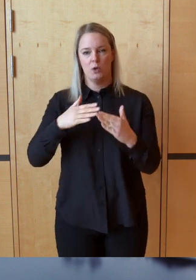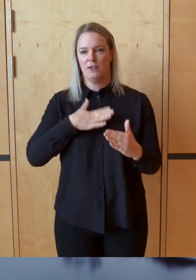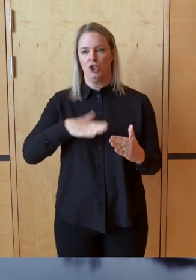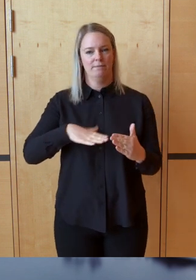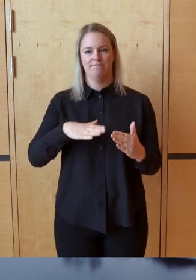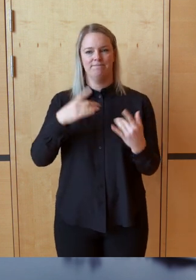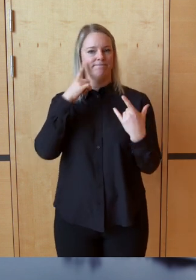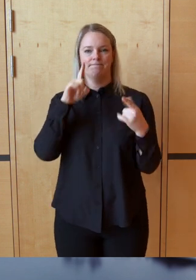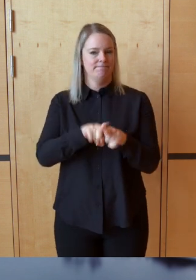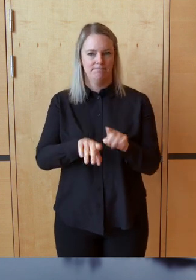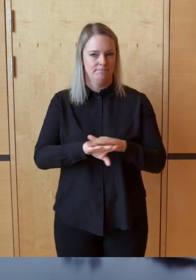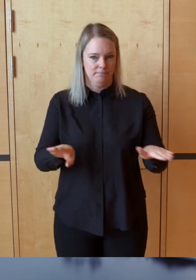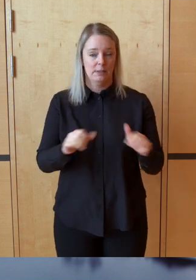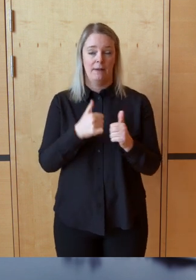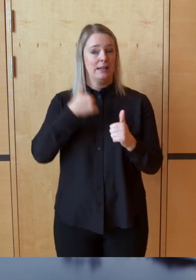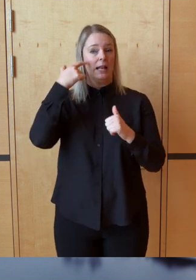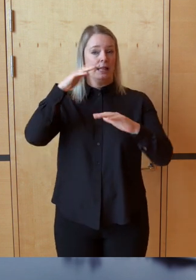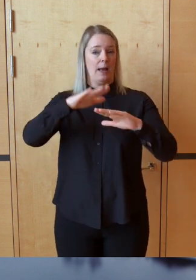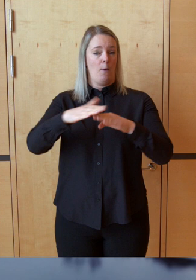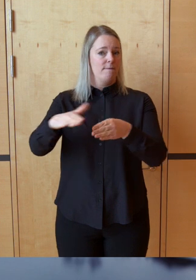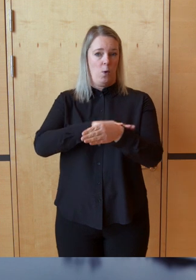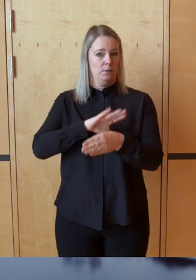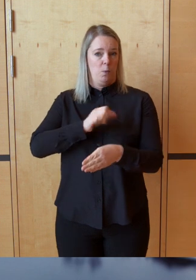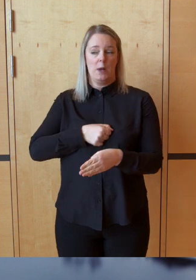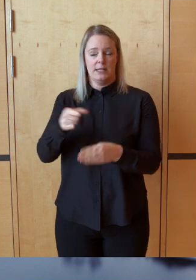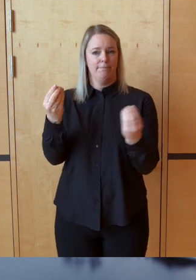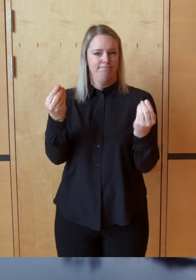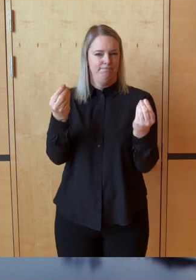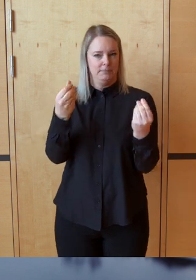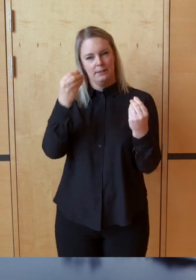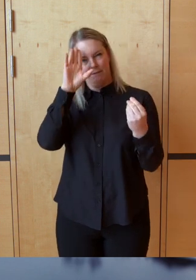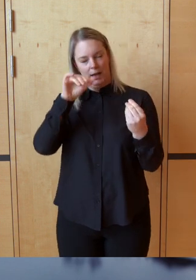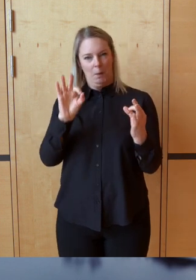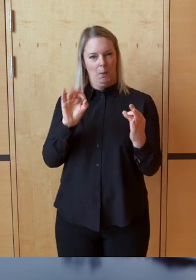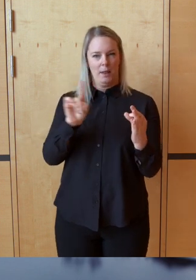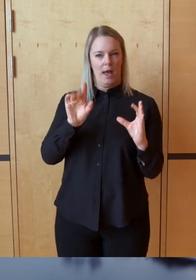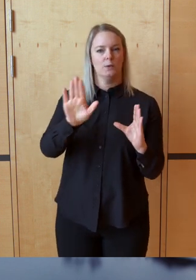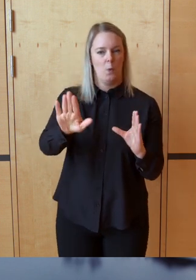Sen så lite default poliserna fingertoppskänsla nere efterlevande ta Av